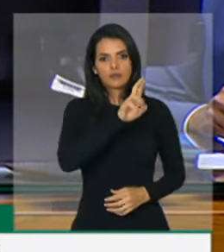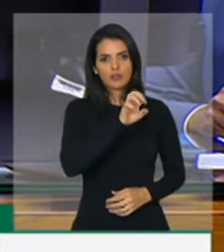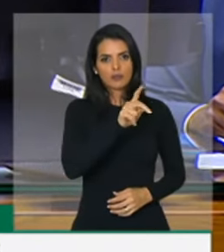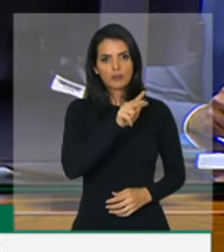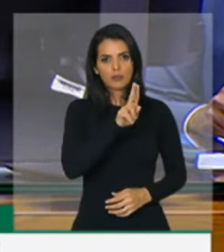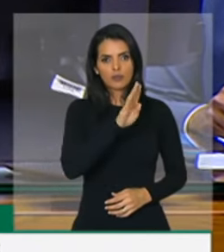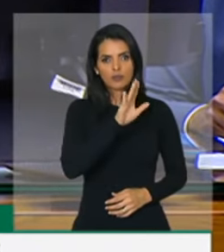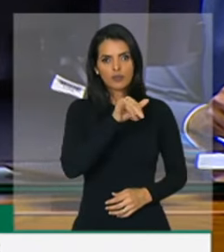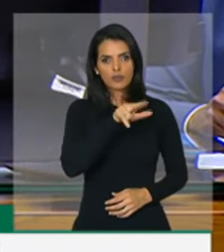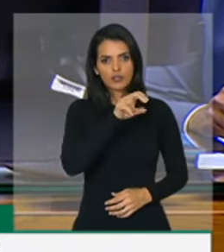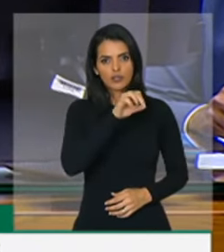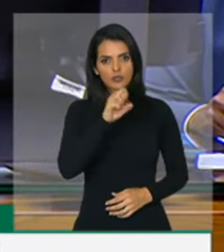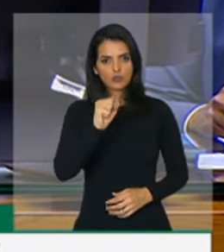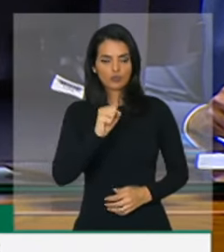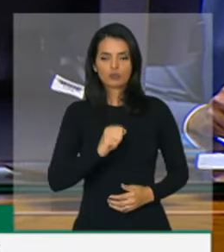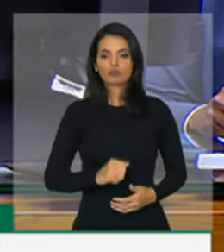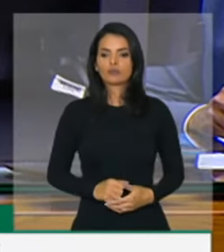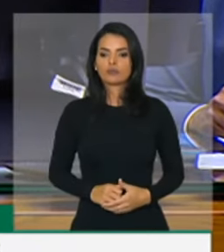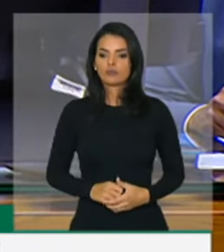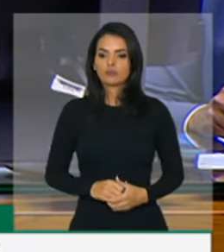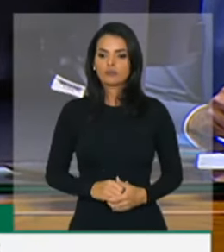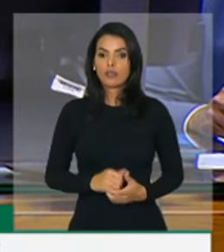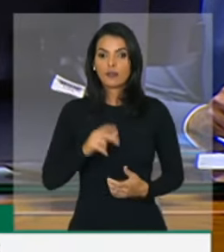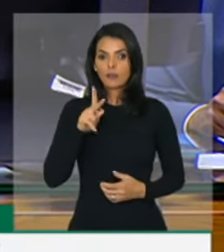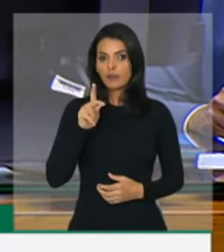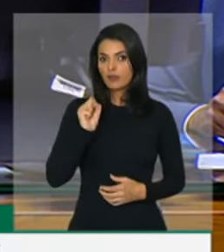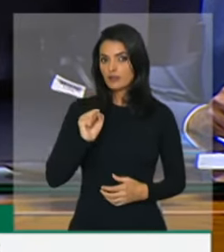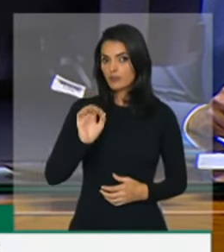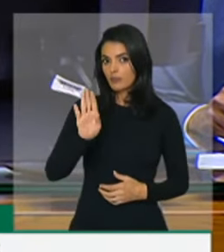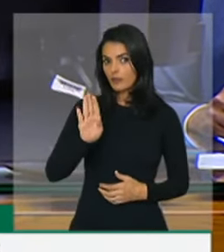REPUBLICANOS? PSB? -- [DEPUTADO]: PSB, SENHOR PRESIDENTE, ORIENTA